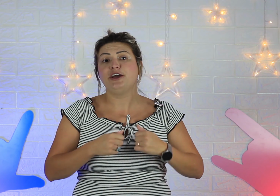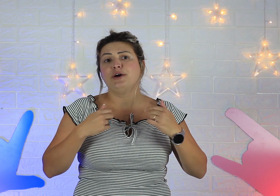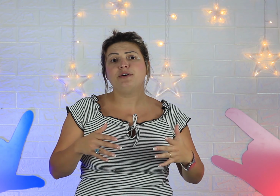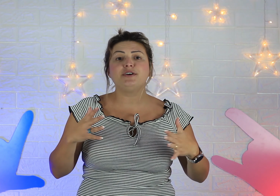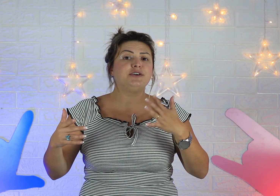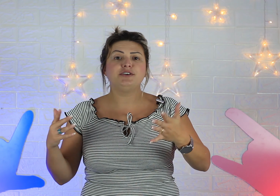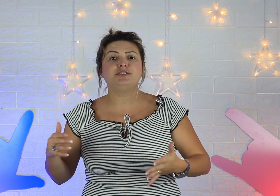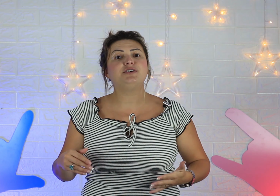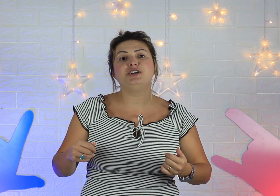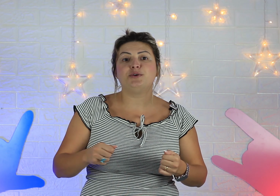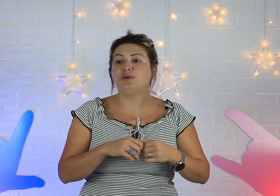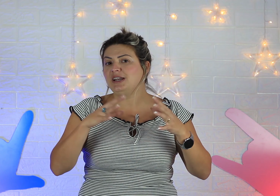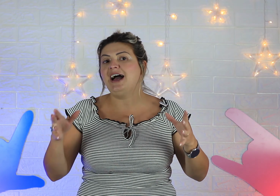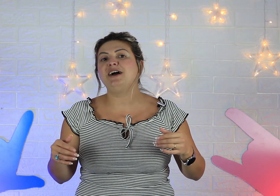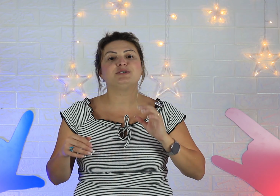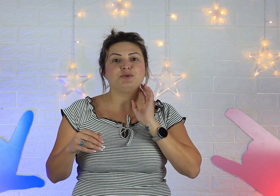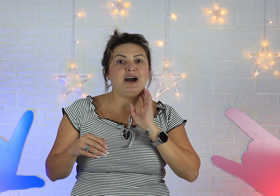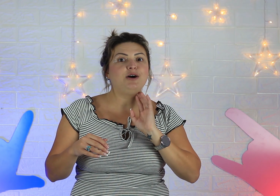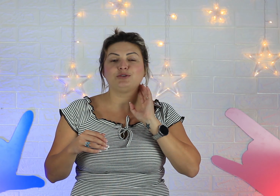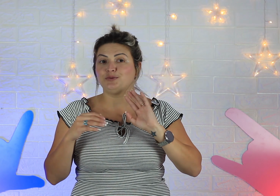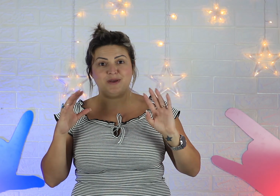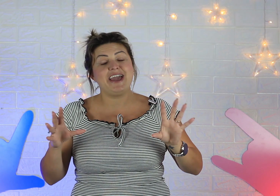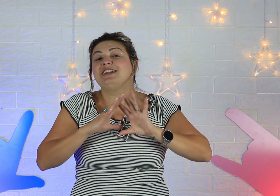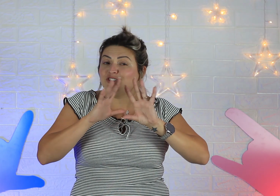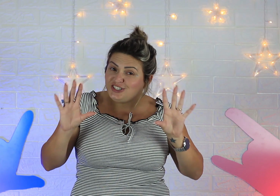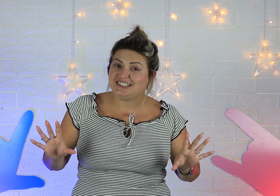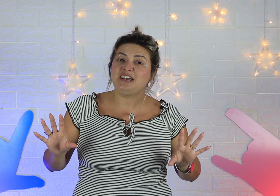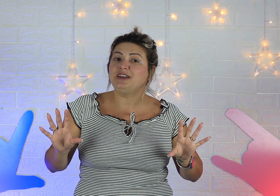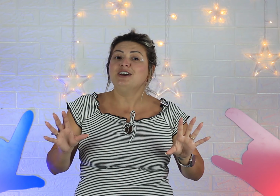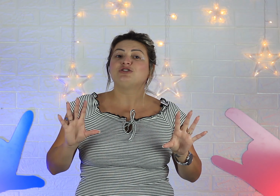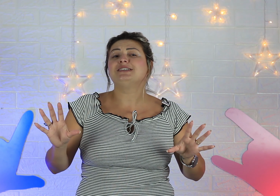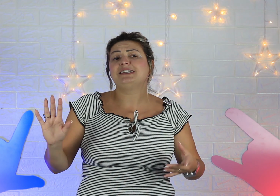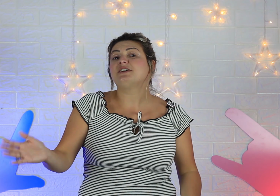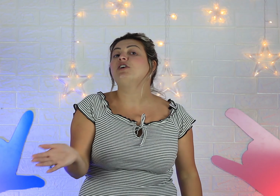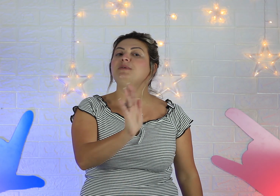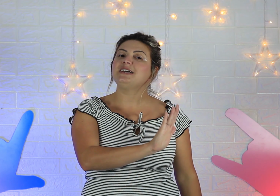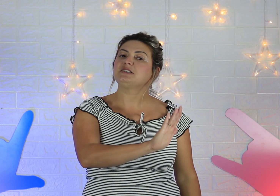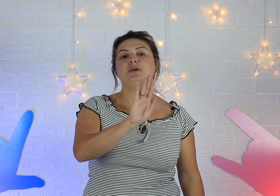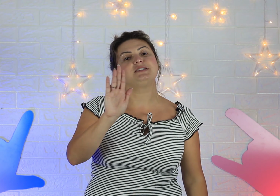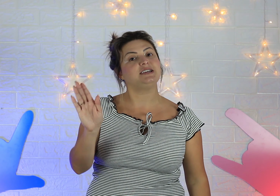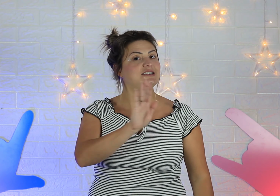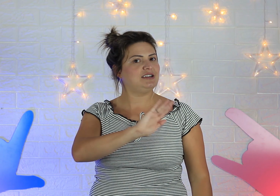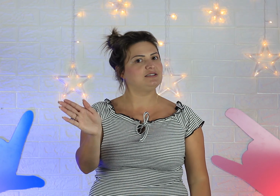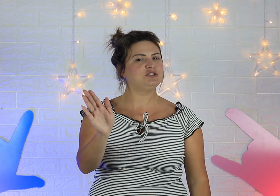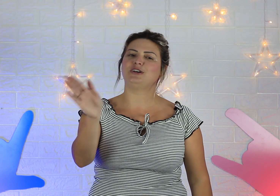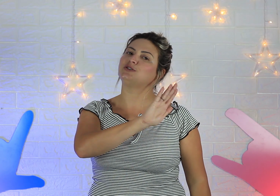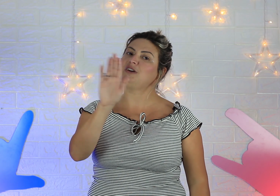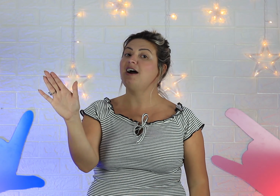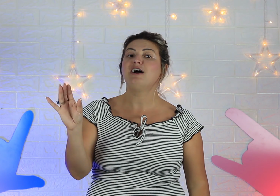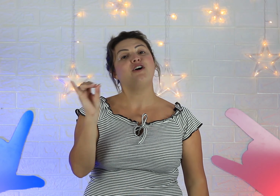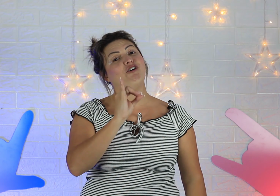oi oi olá pessoal tudo bem a gente sempre precisa dessa forma e essas pode ser as sinalizações olá